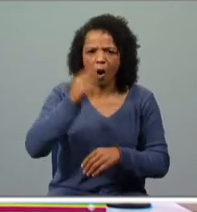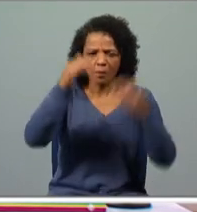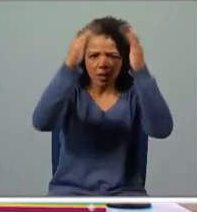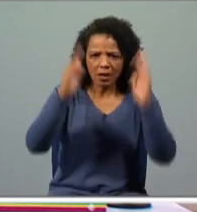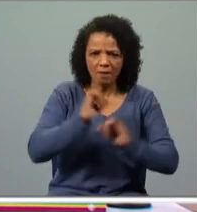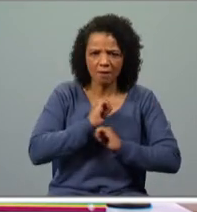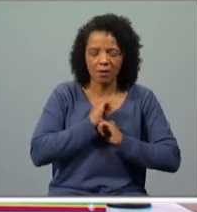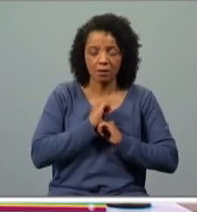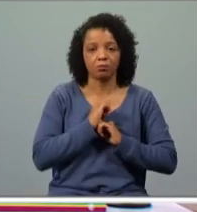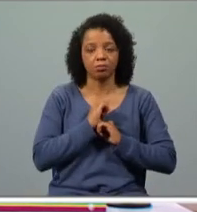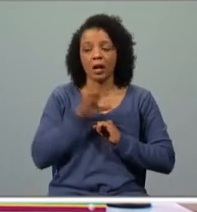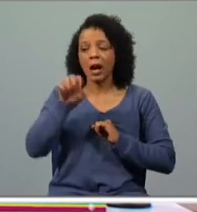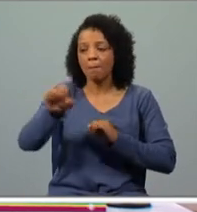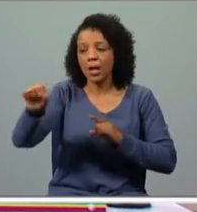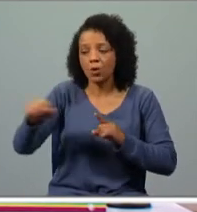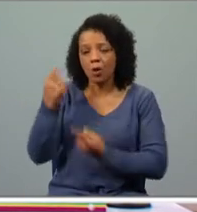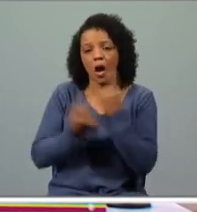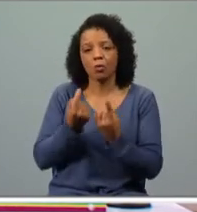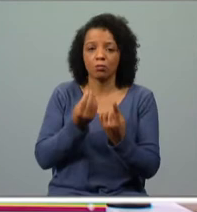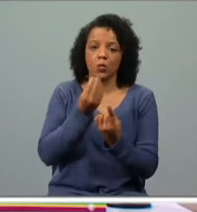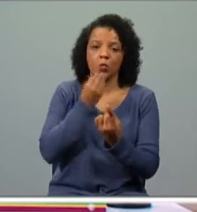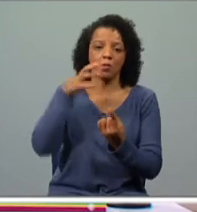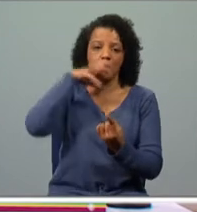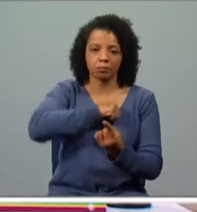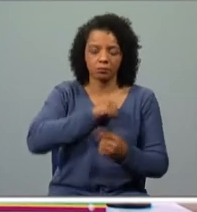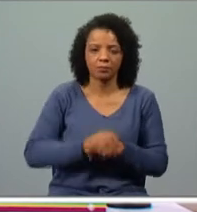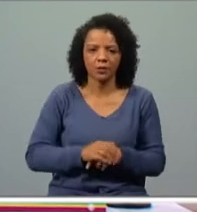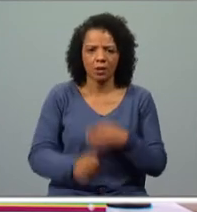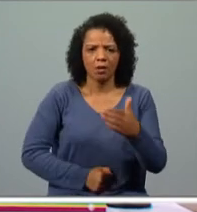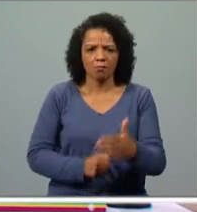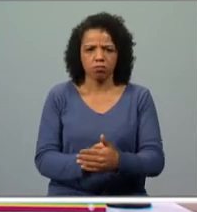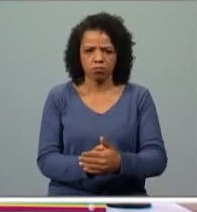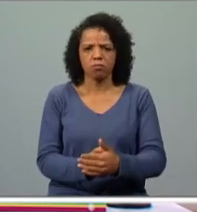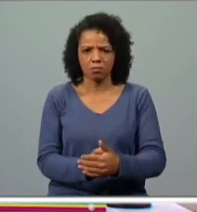caverna pronto apanham os quantos e com meus depois de encher a barriga 洞穴準備好了填飽肚子後我的